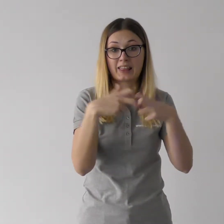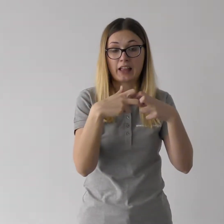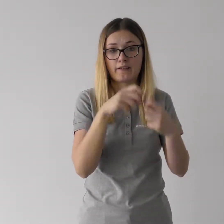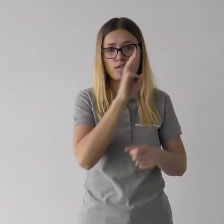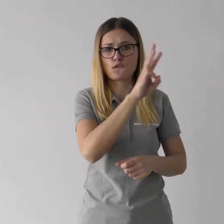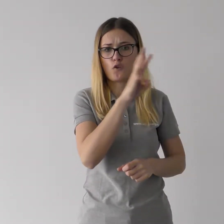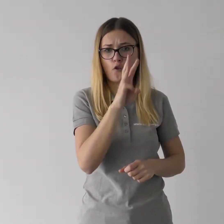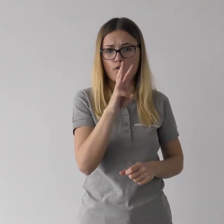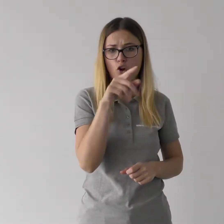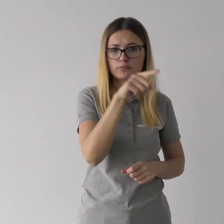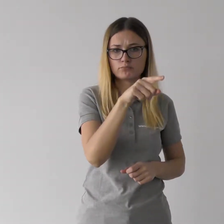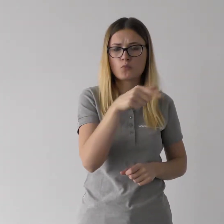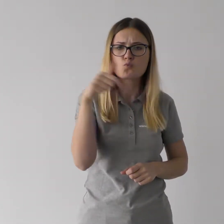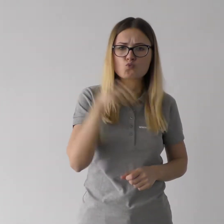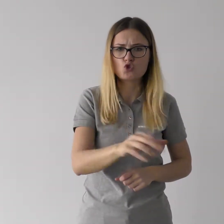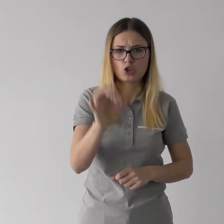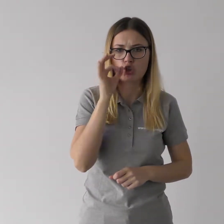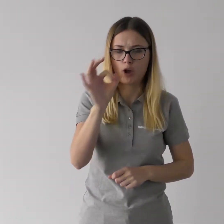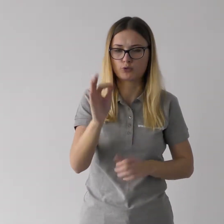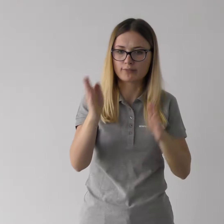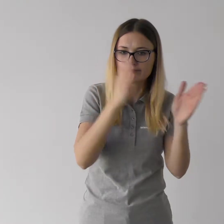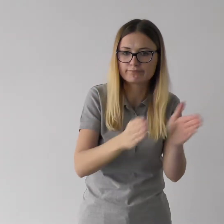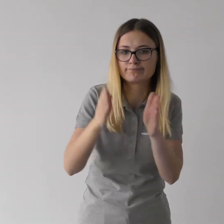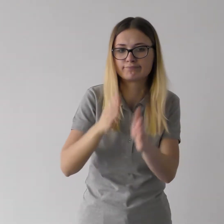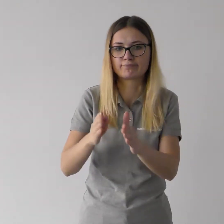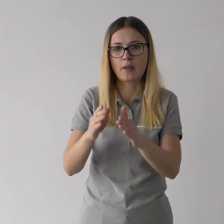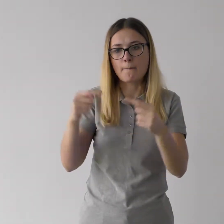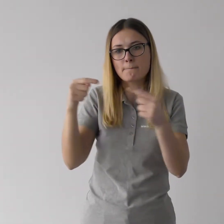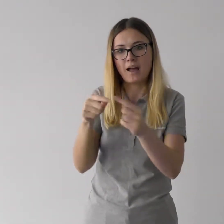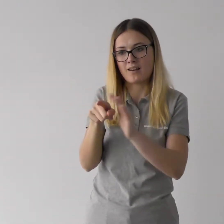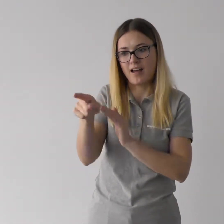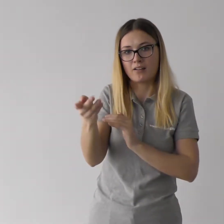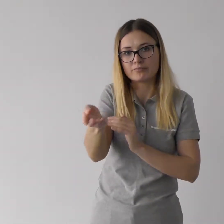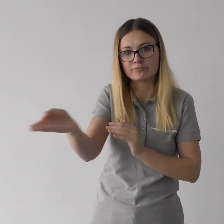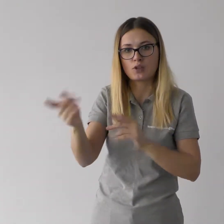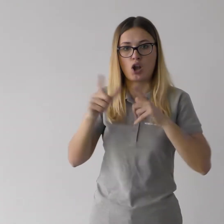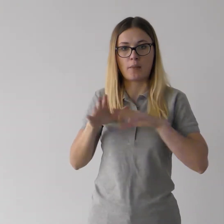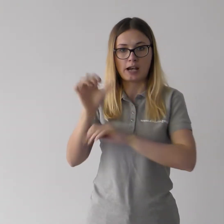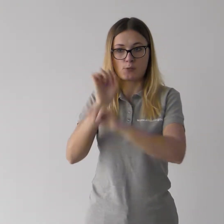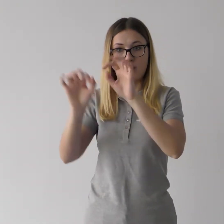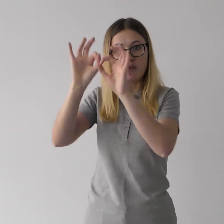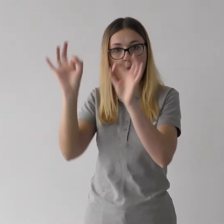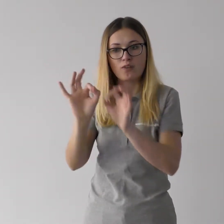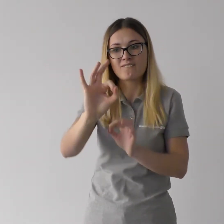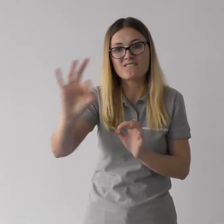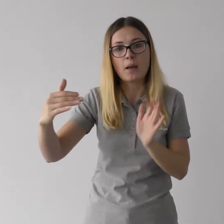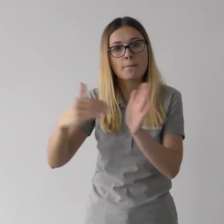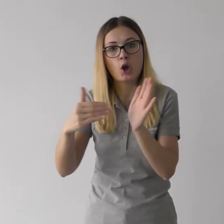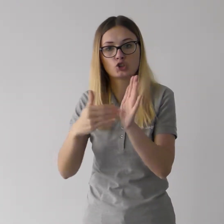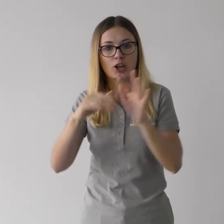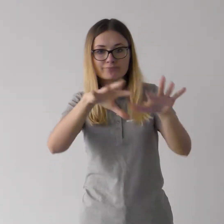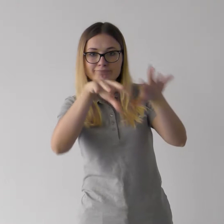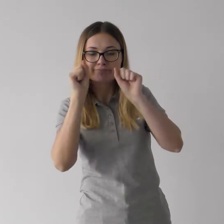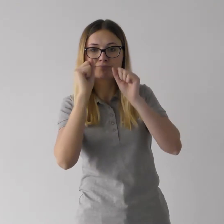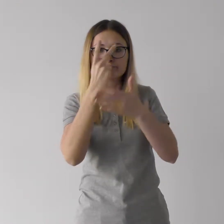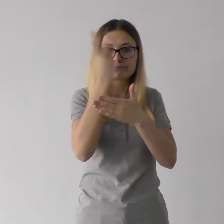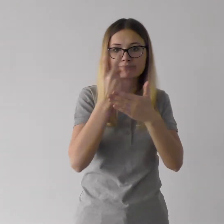Twórcy stron www powinni tak przygotować strony internetowe,